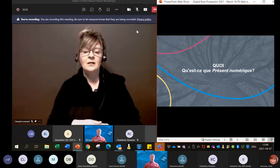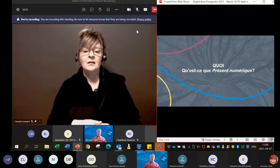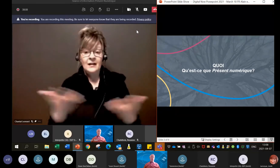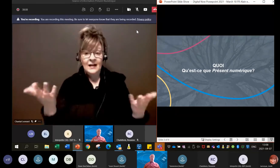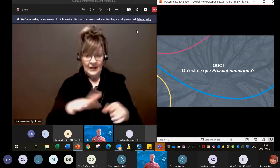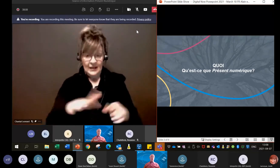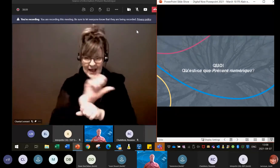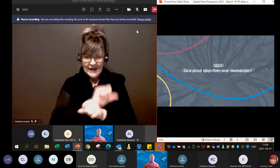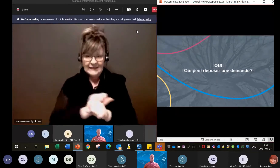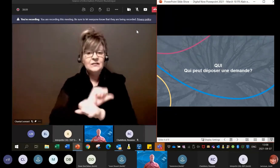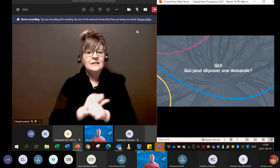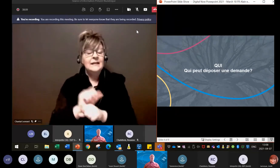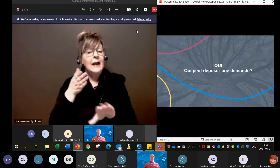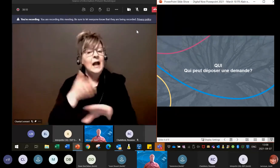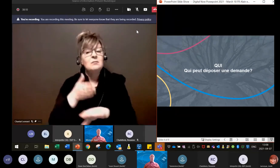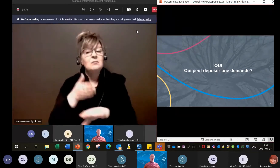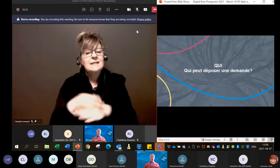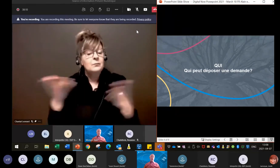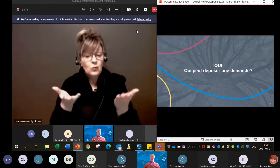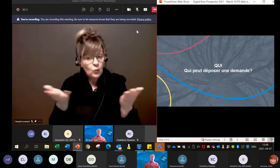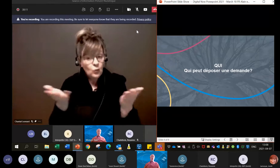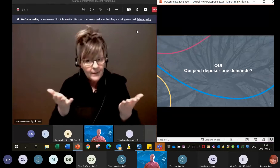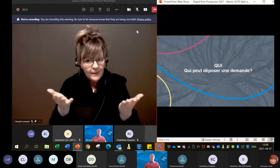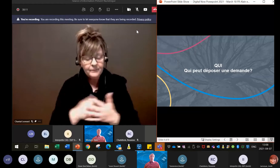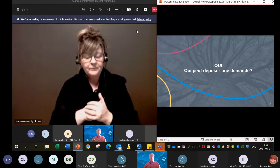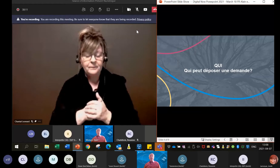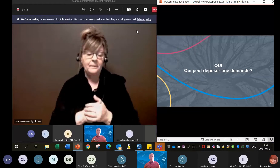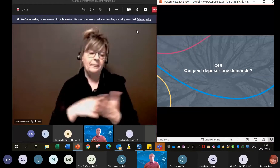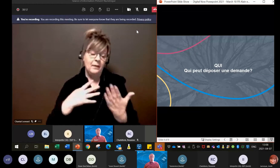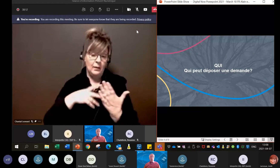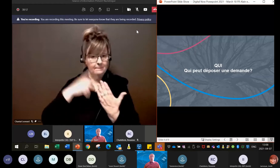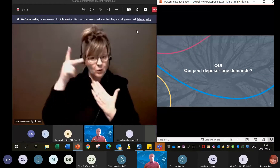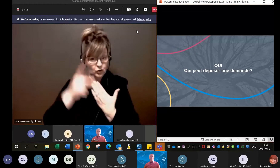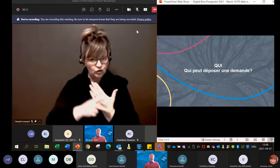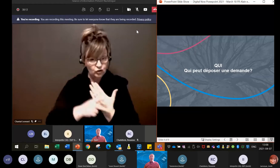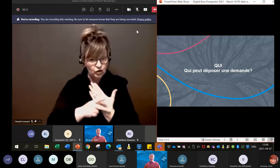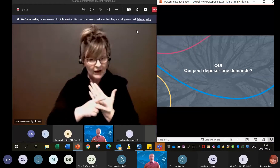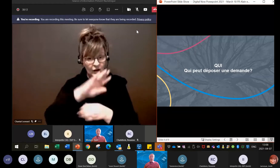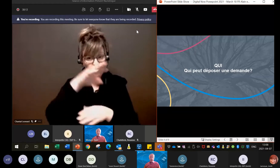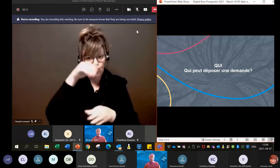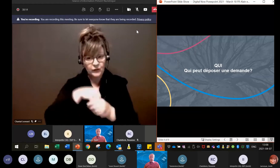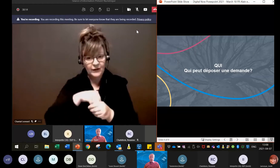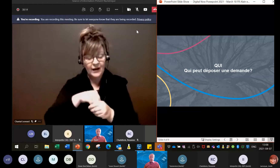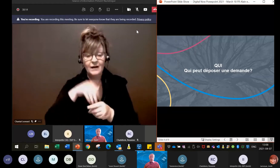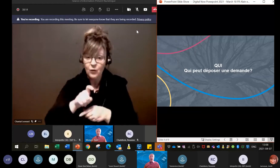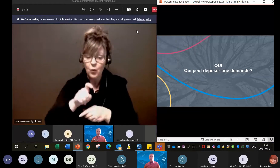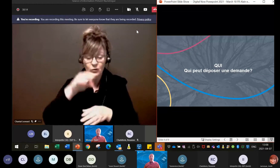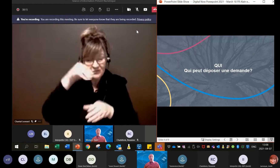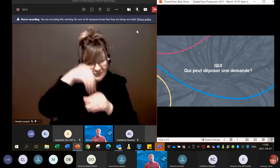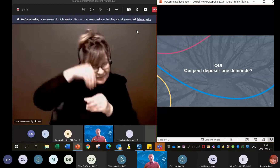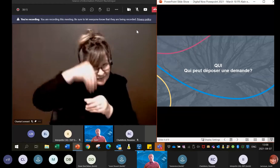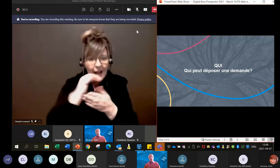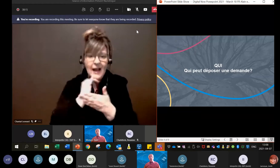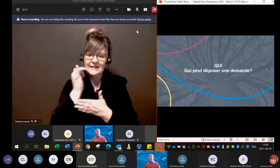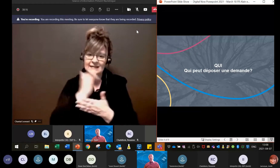Les projets doivent proposer un